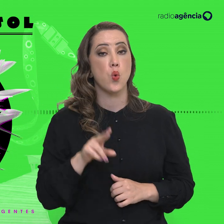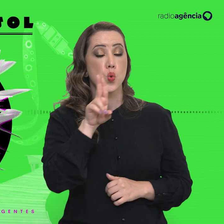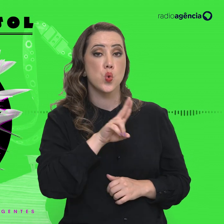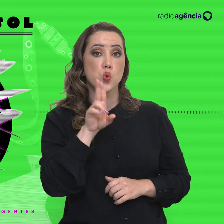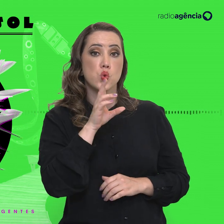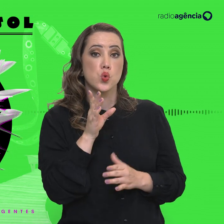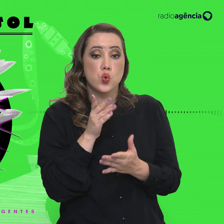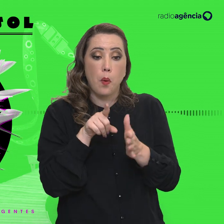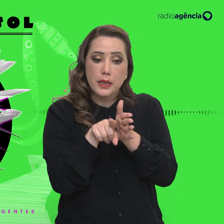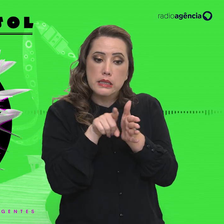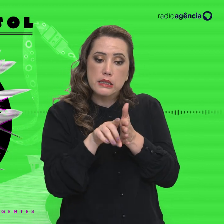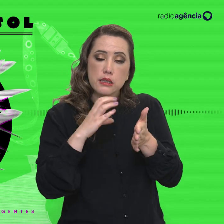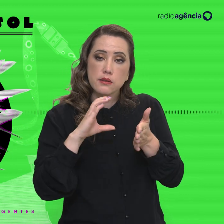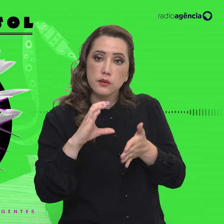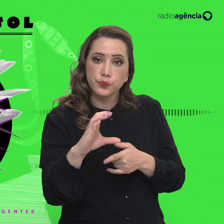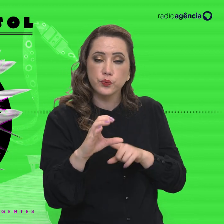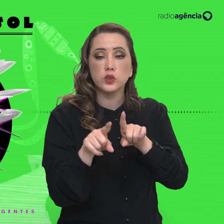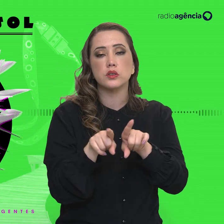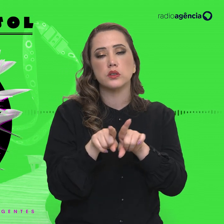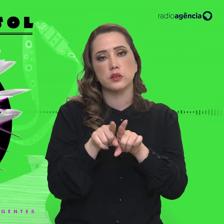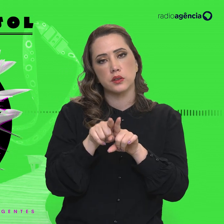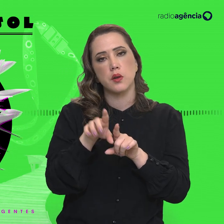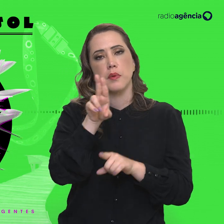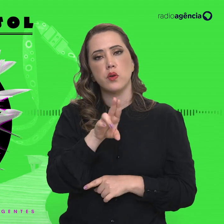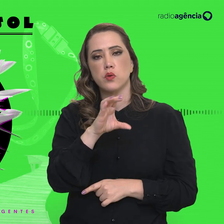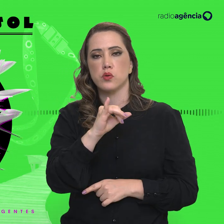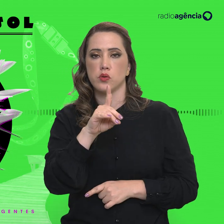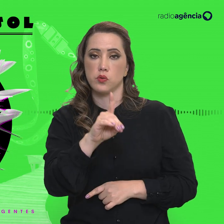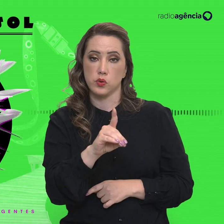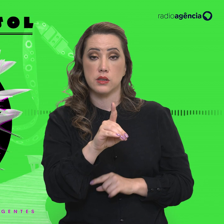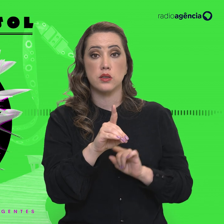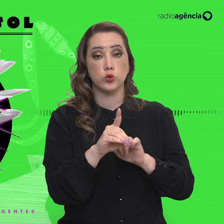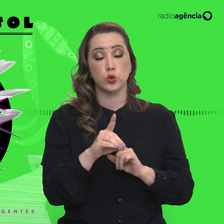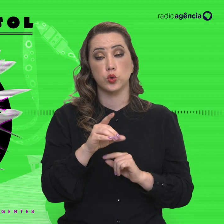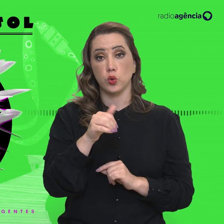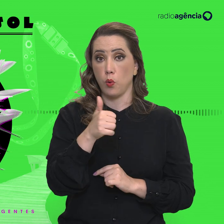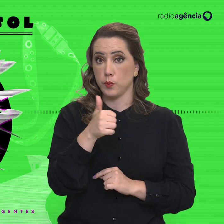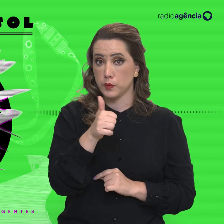e dados do CID-11, Classificação Internacional de Doenças, publicado pela Organização Mundial de Saúde.